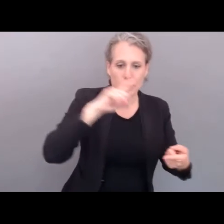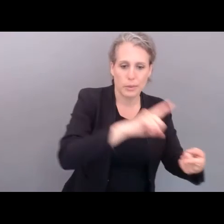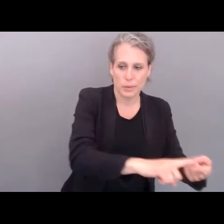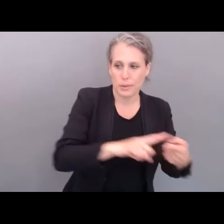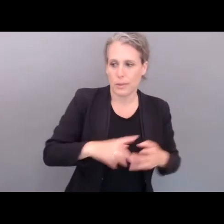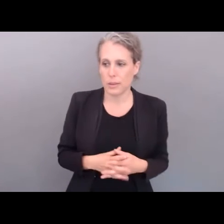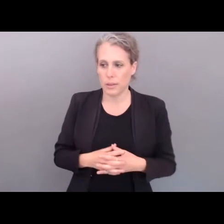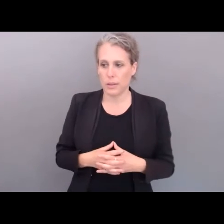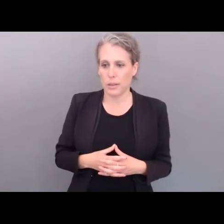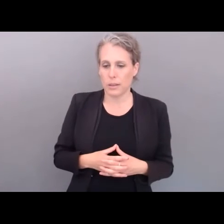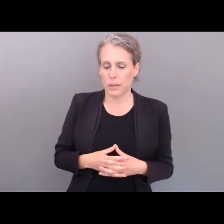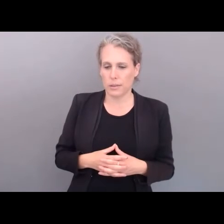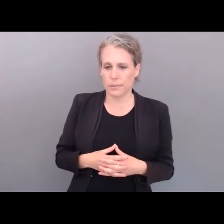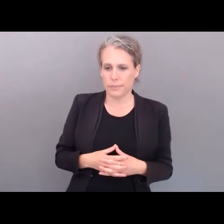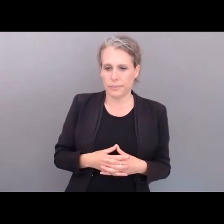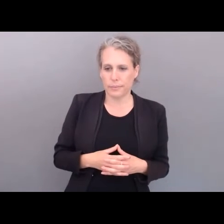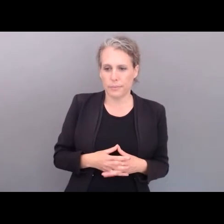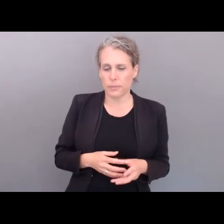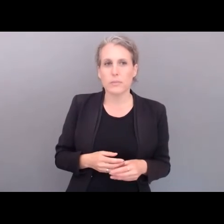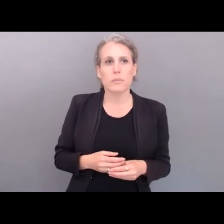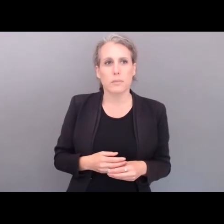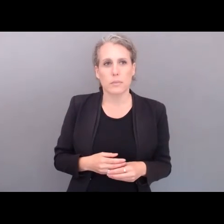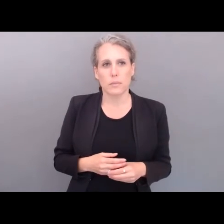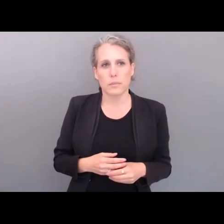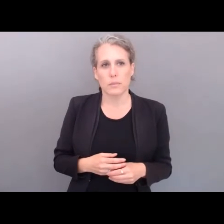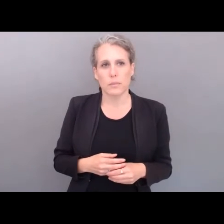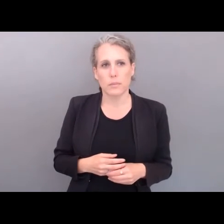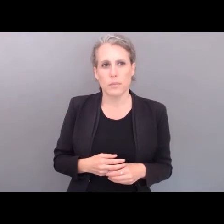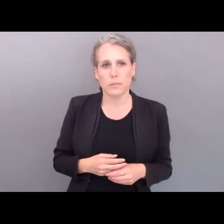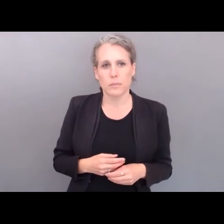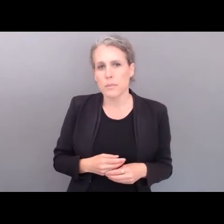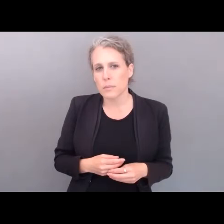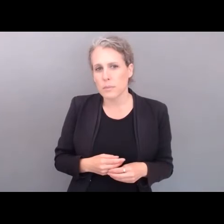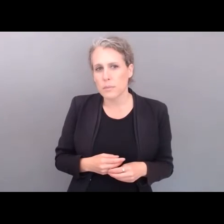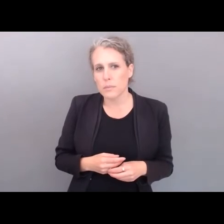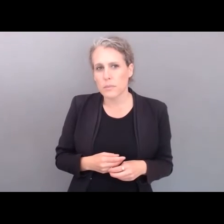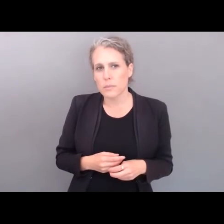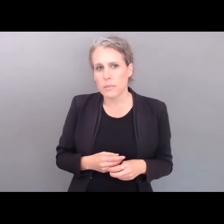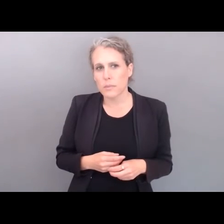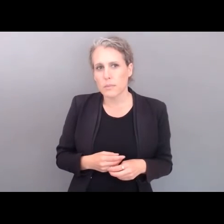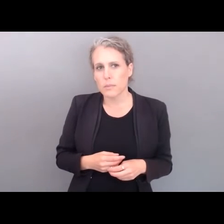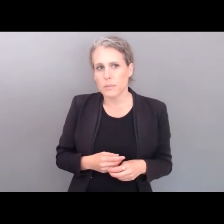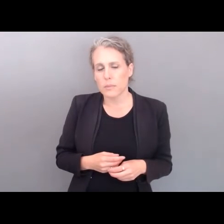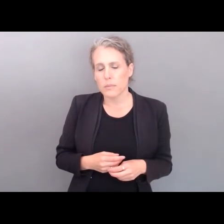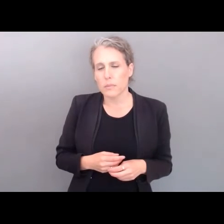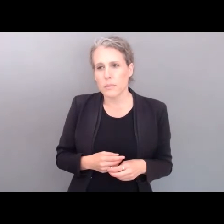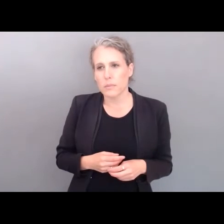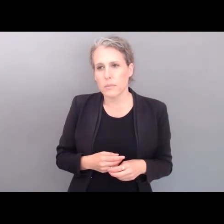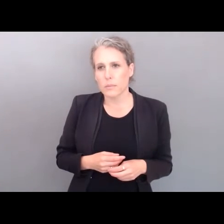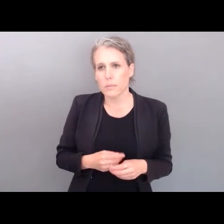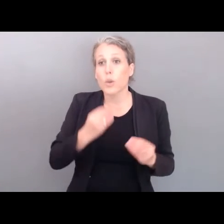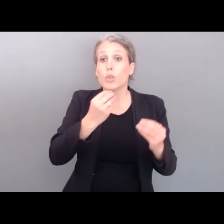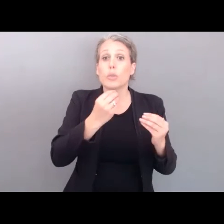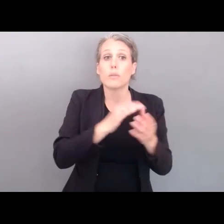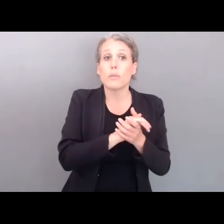en áreas remotas están resaltando la división digital y nuestra falta de nuevos